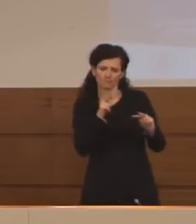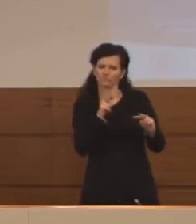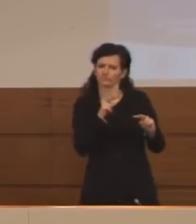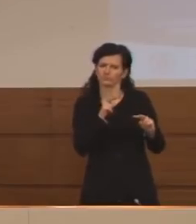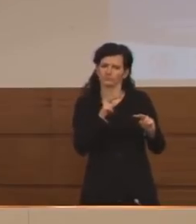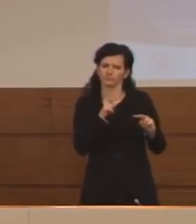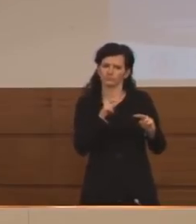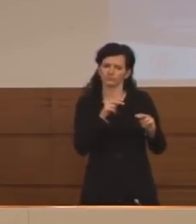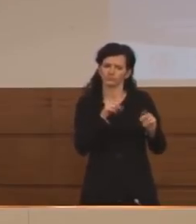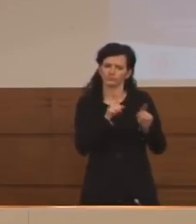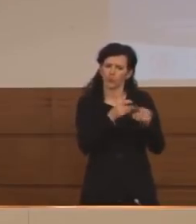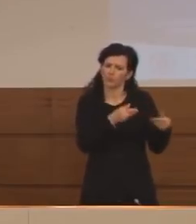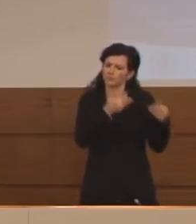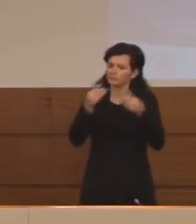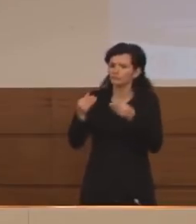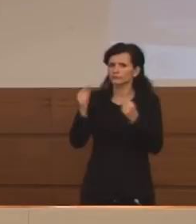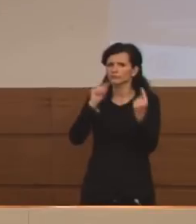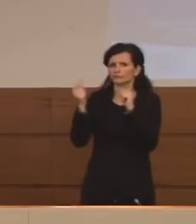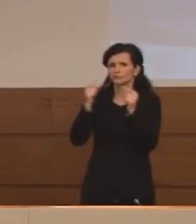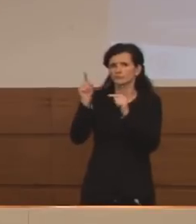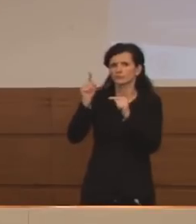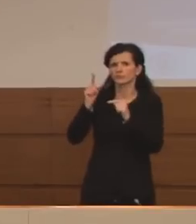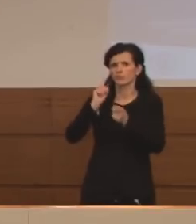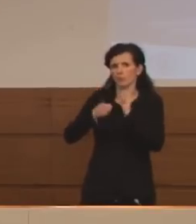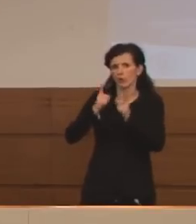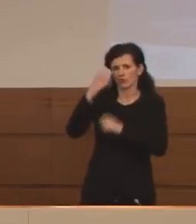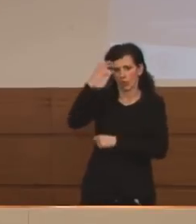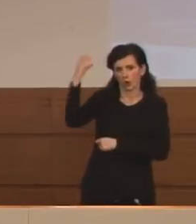Dopodiché sta alla politica decidere.